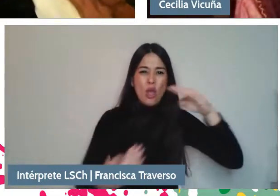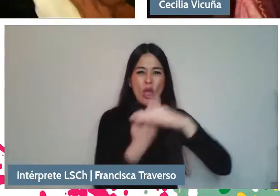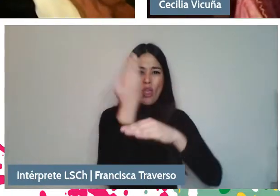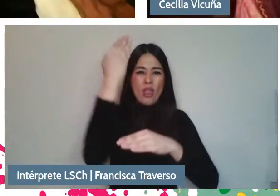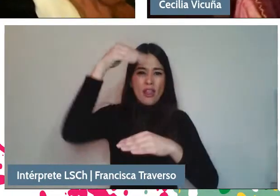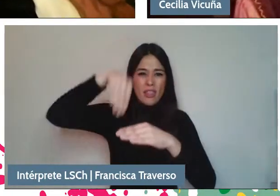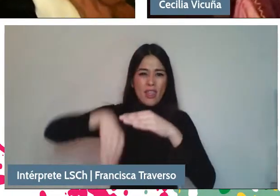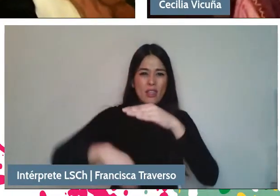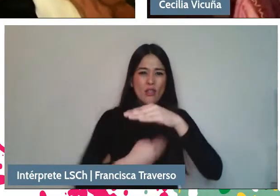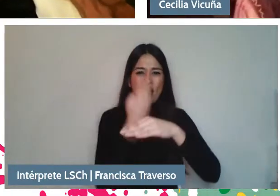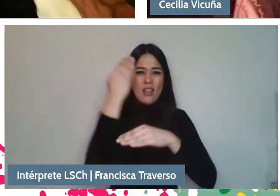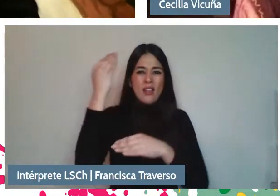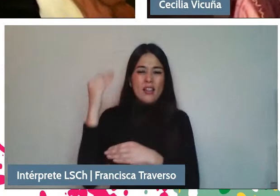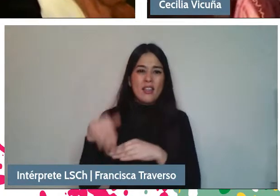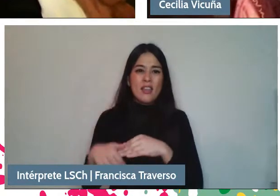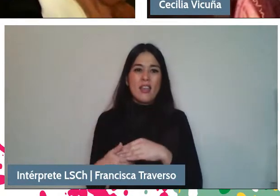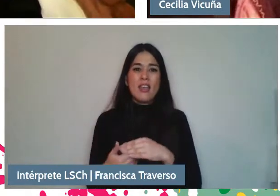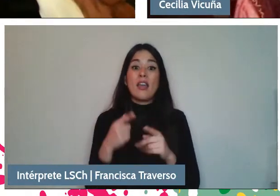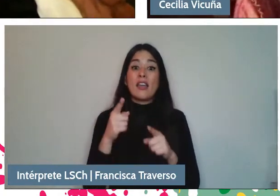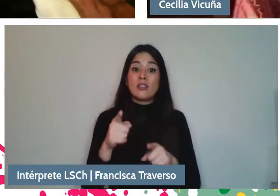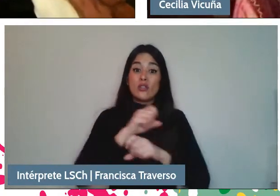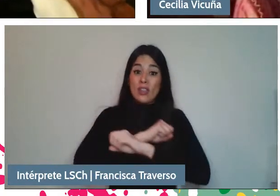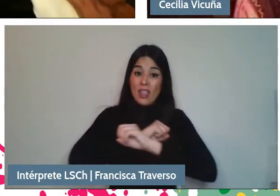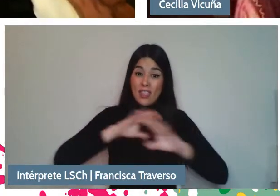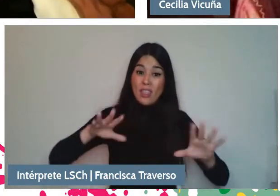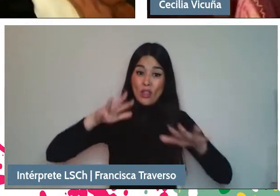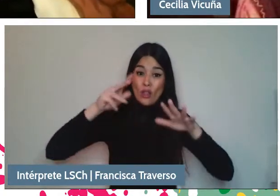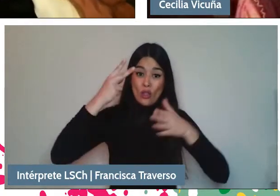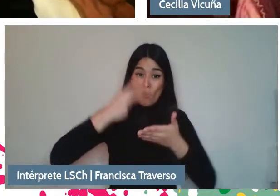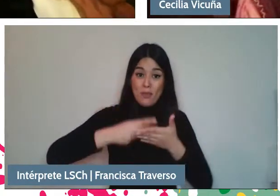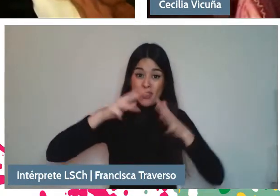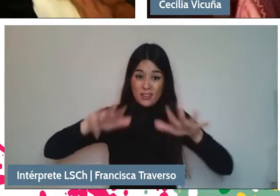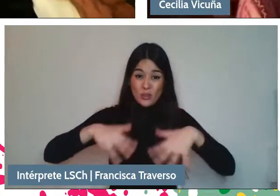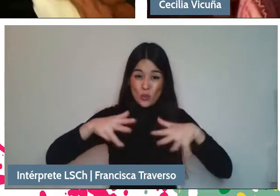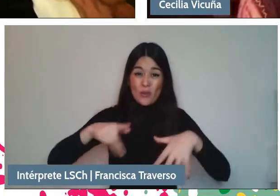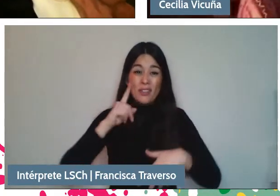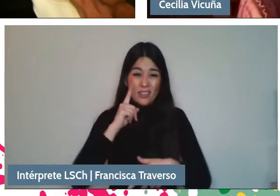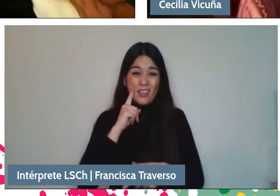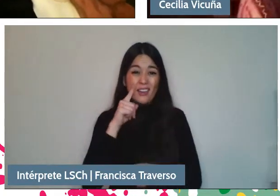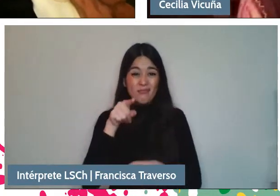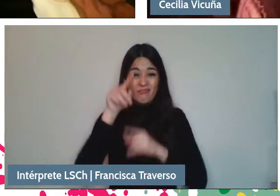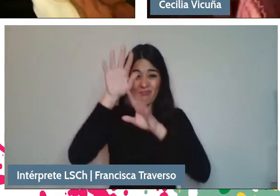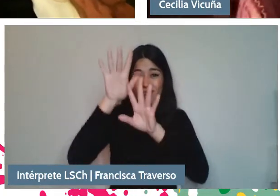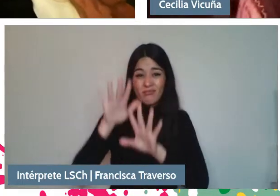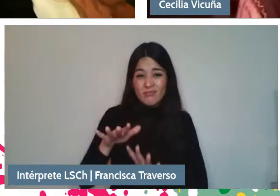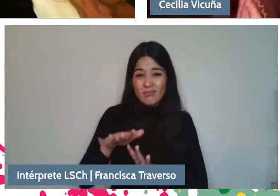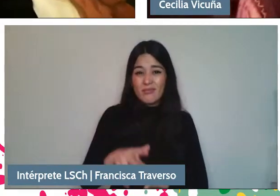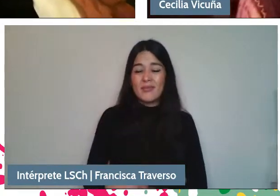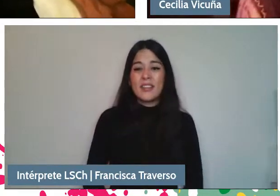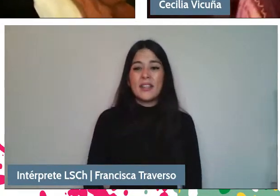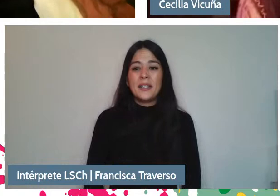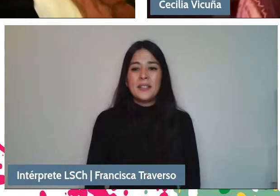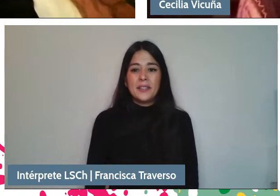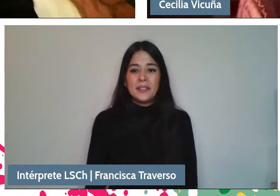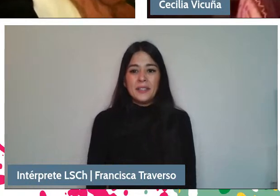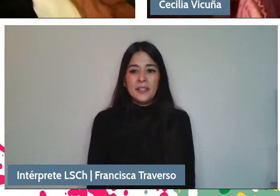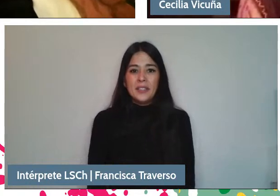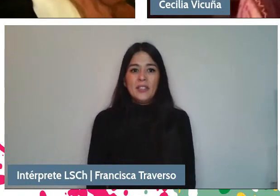El estallido tiene esa pulsión, diríamos que es una pulsión. Entonces, voy a seguir porque nos queda poco